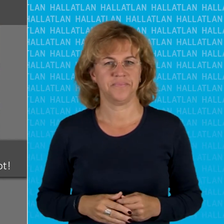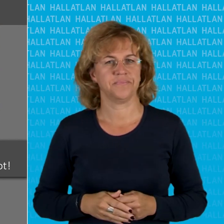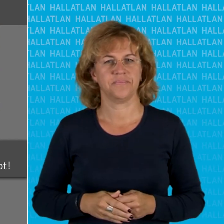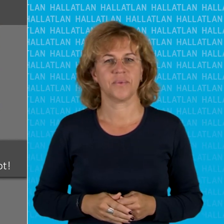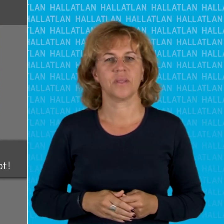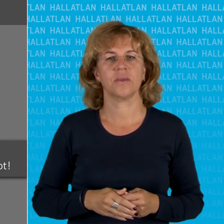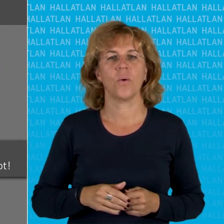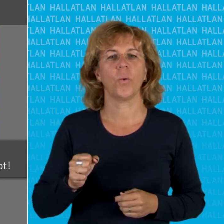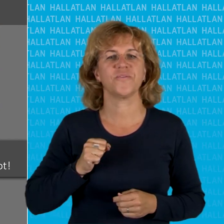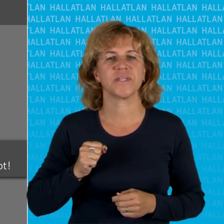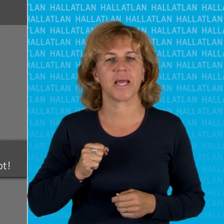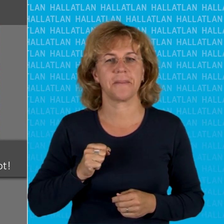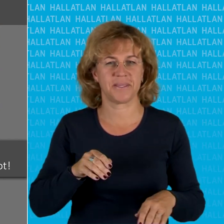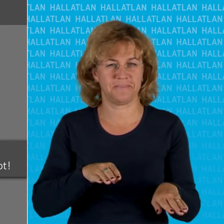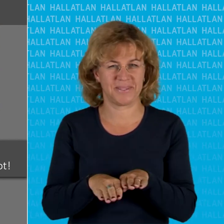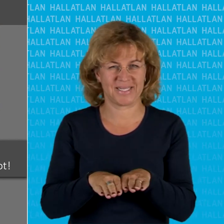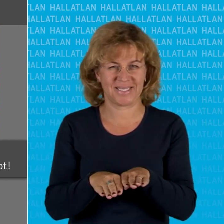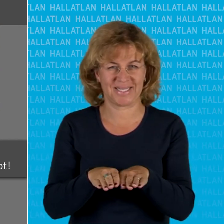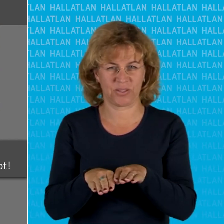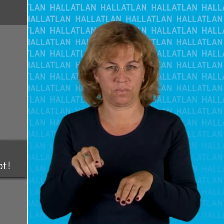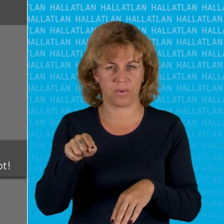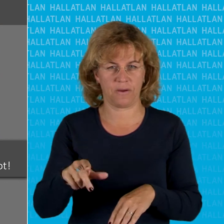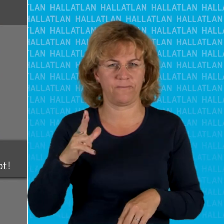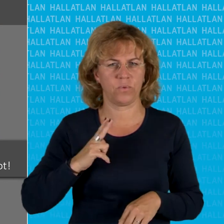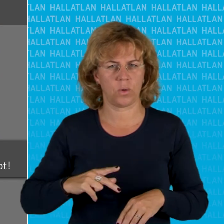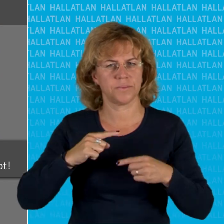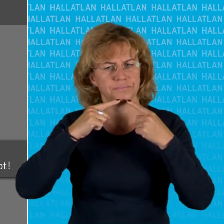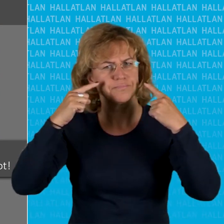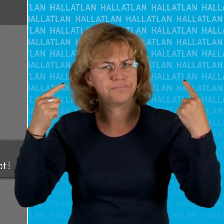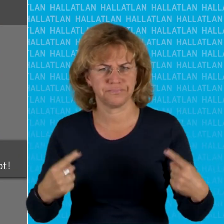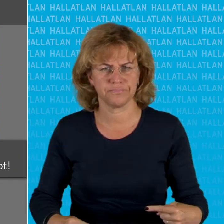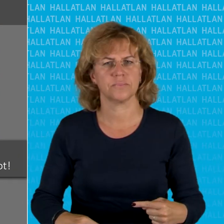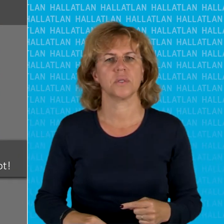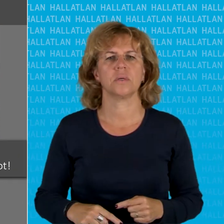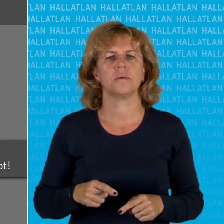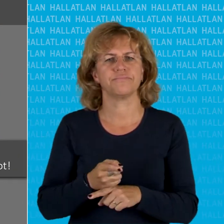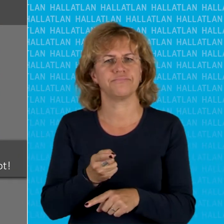„A Honvédelmi Minisztérium határozottan cáfolja